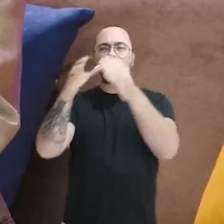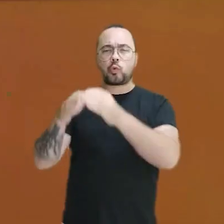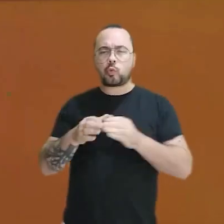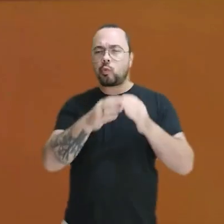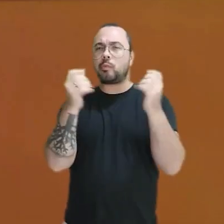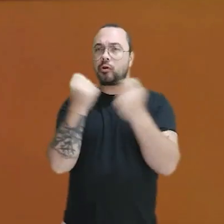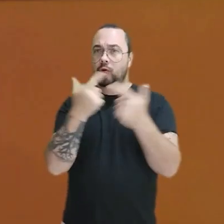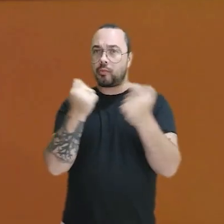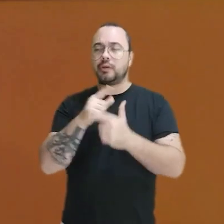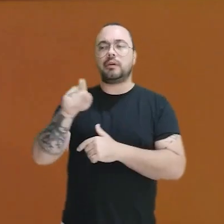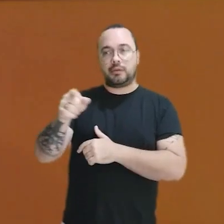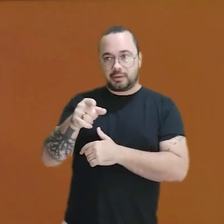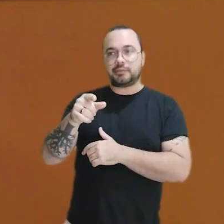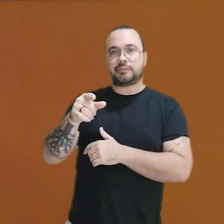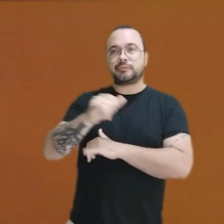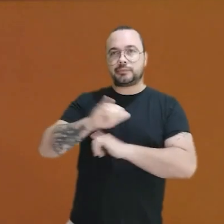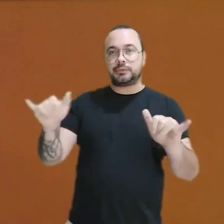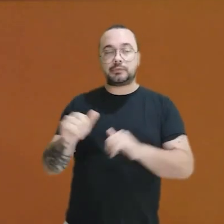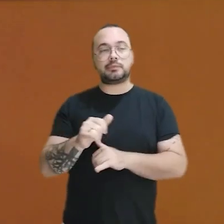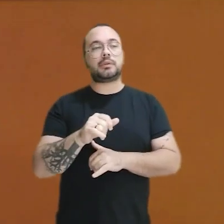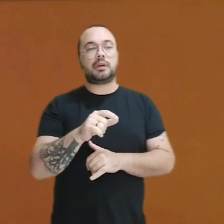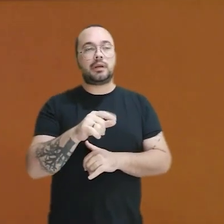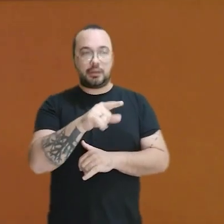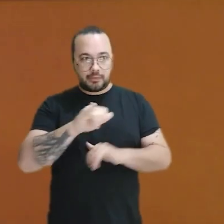Aham, cê cantou a bola já. E, na época, tinha pouquíssimos, né?